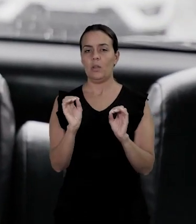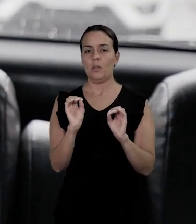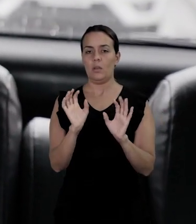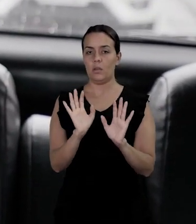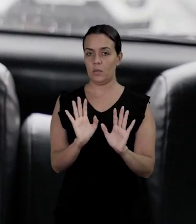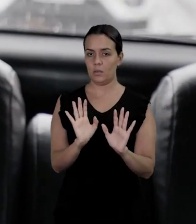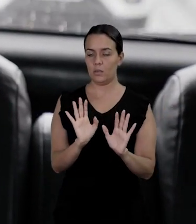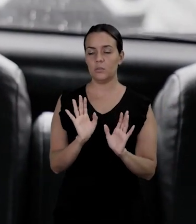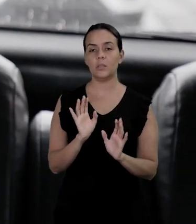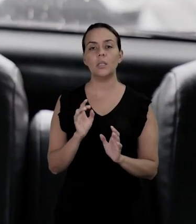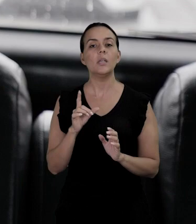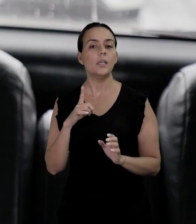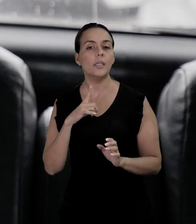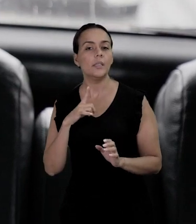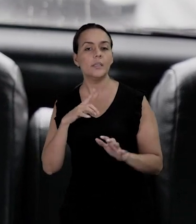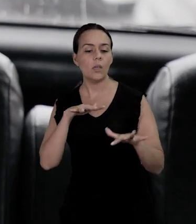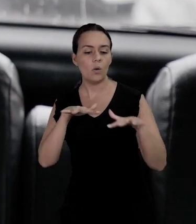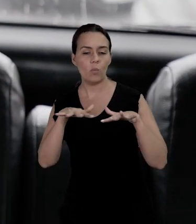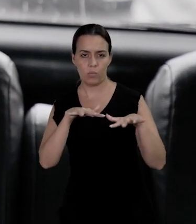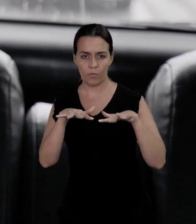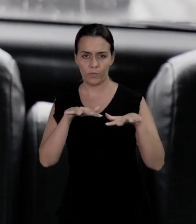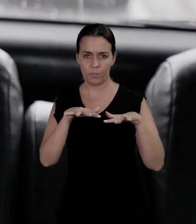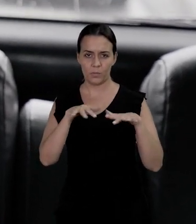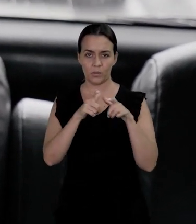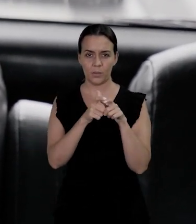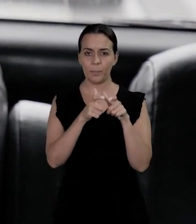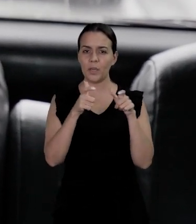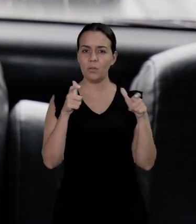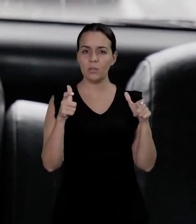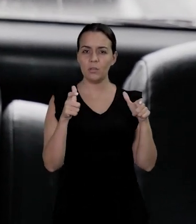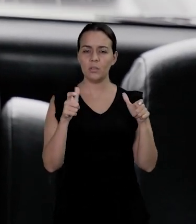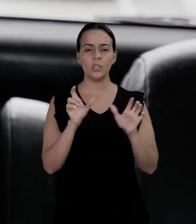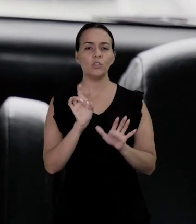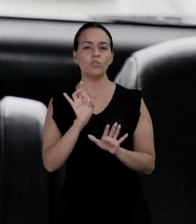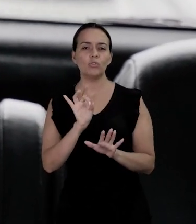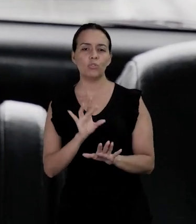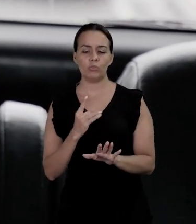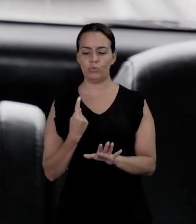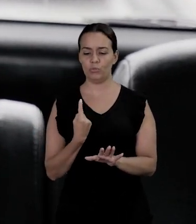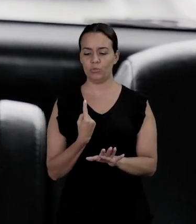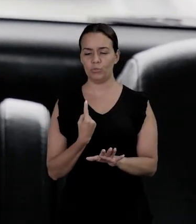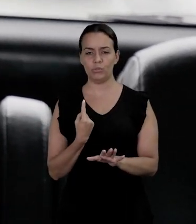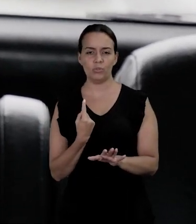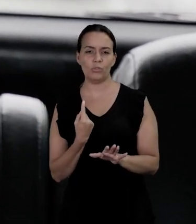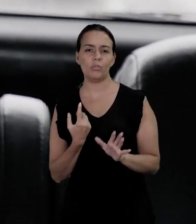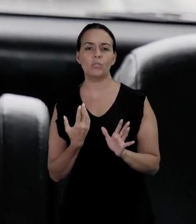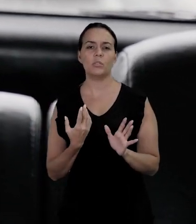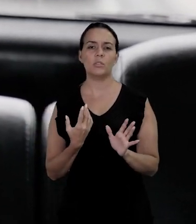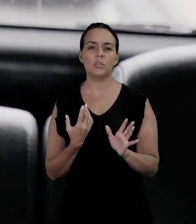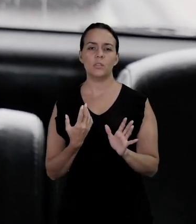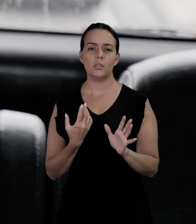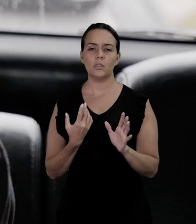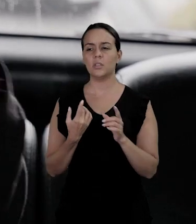Tem um movimento hoje, nas obras em geral, de ser tudo muito solar, com muita esperança,